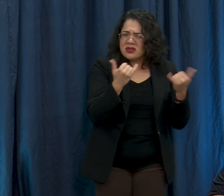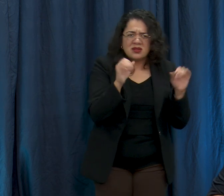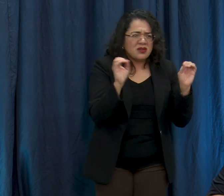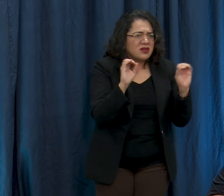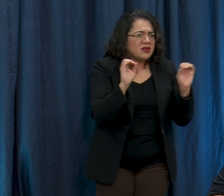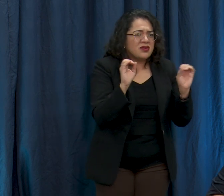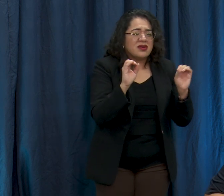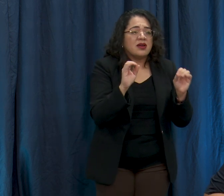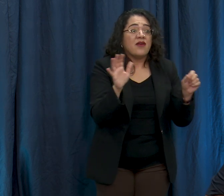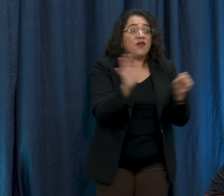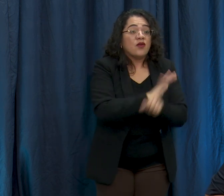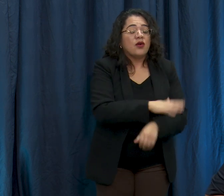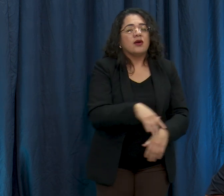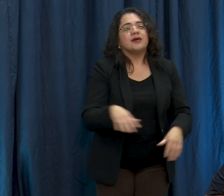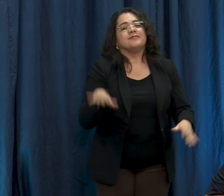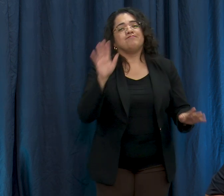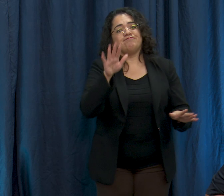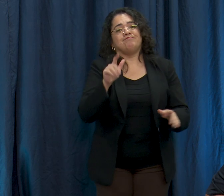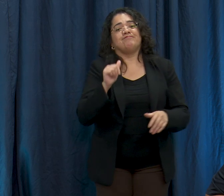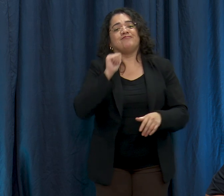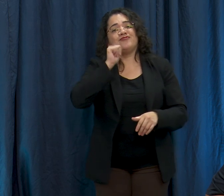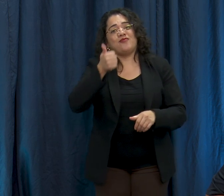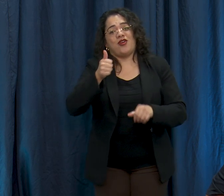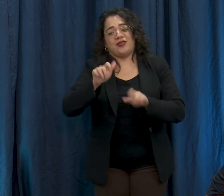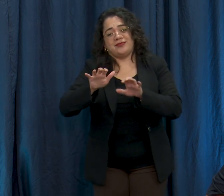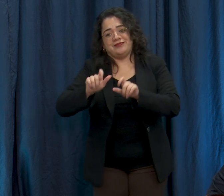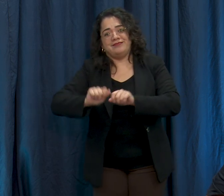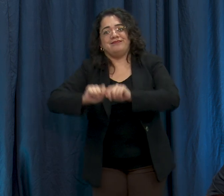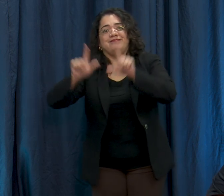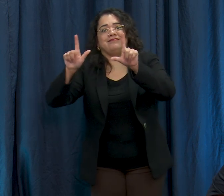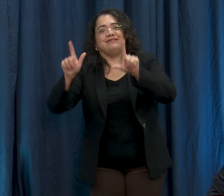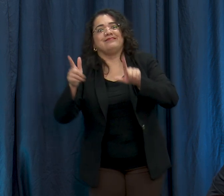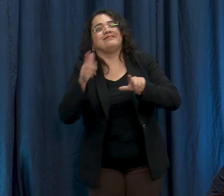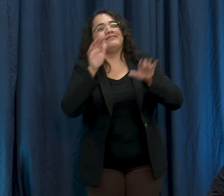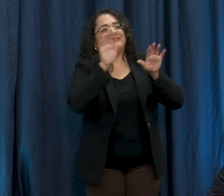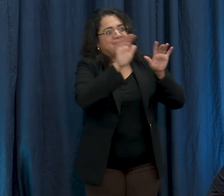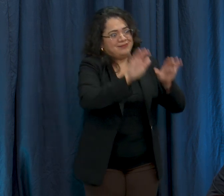próximo dia los resultados de estas Prevost aden aproximadamente Cuarenta Y